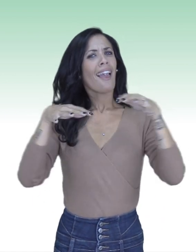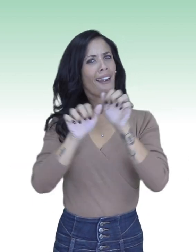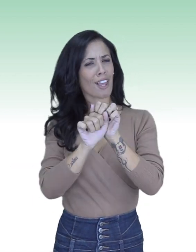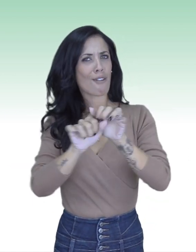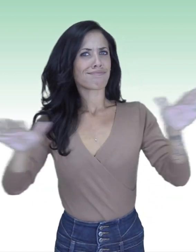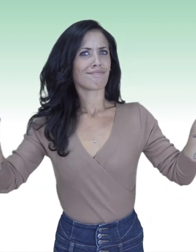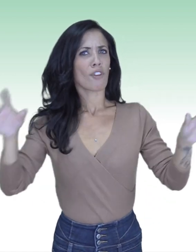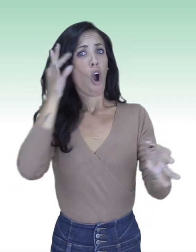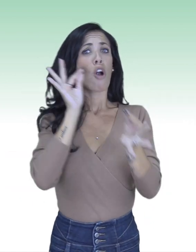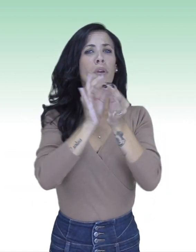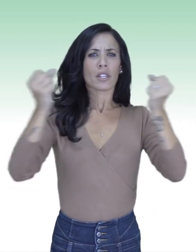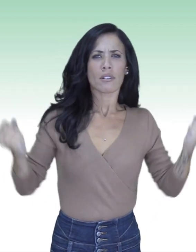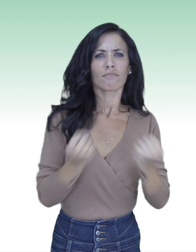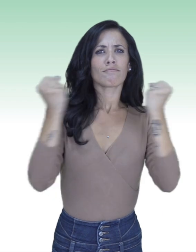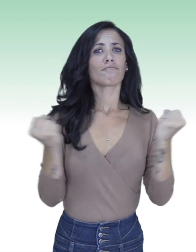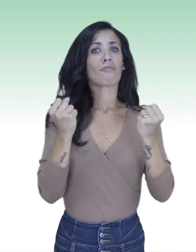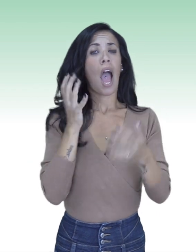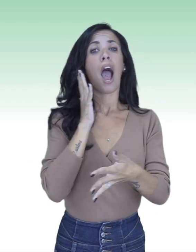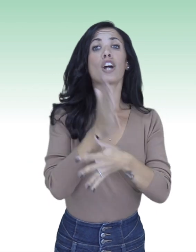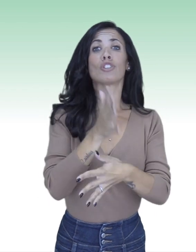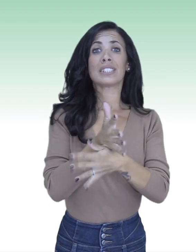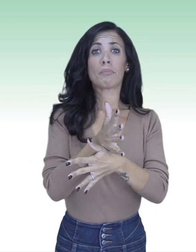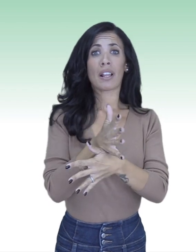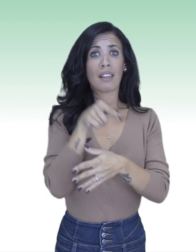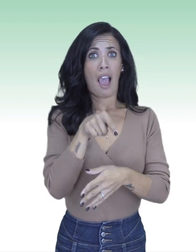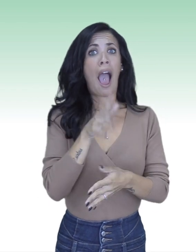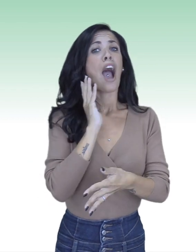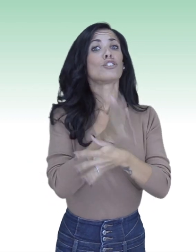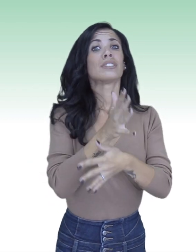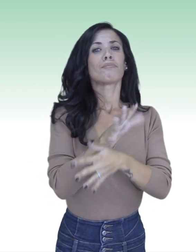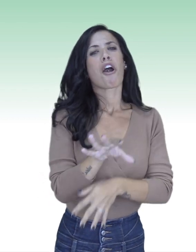alla comunità sorda e promuovere l’accessibilità,